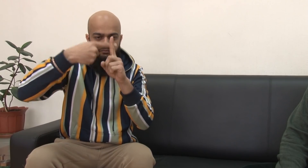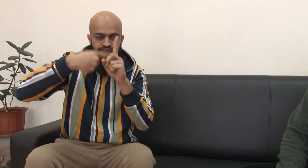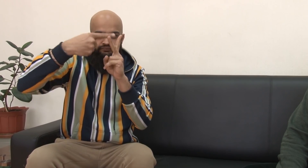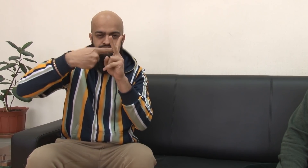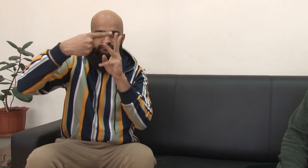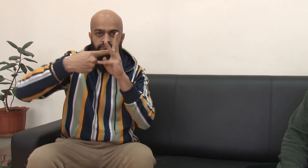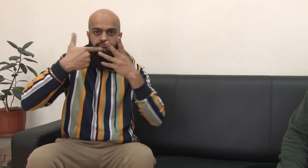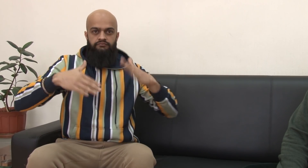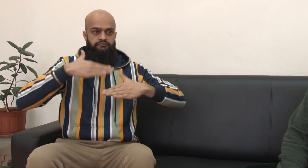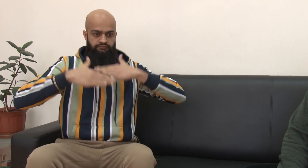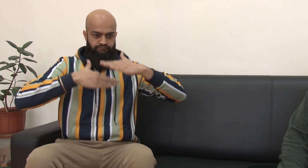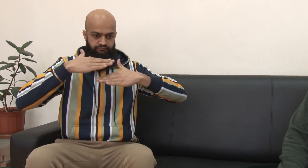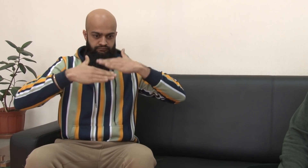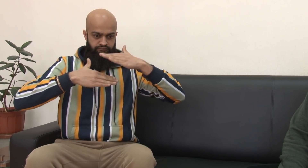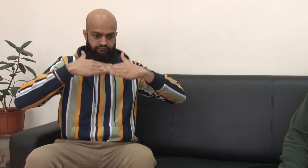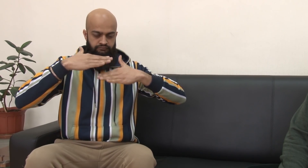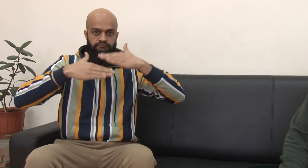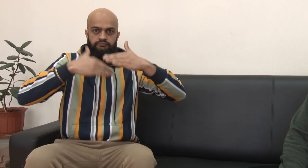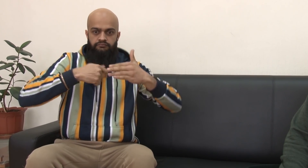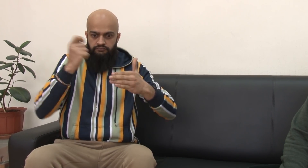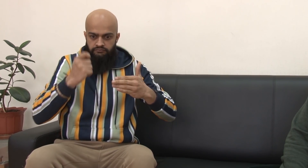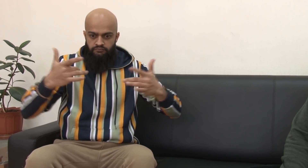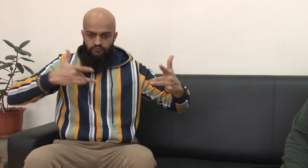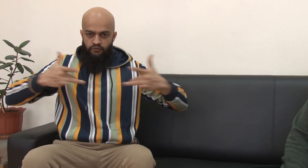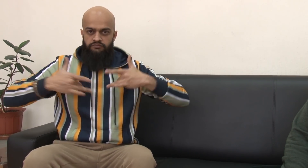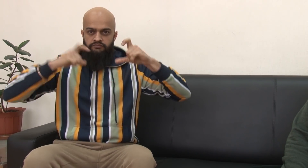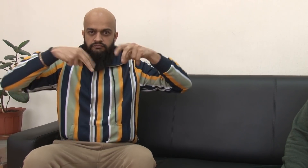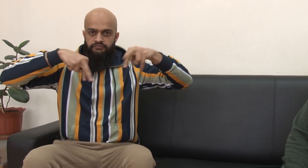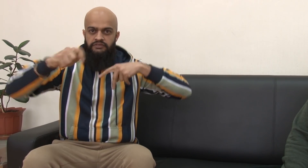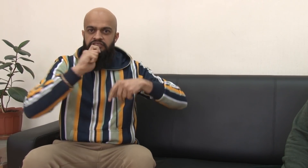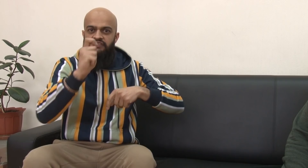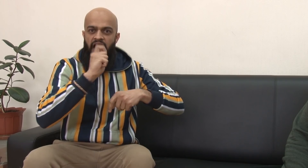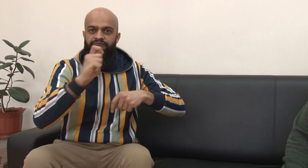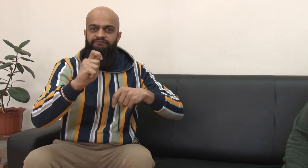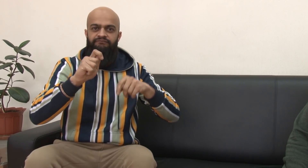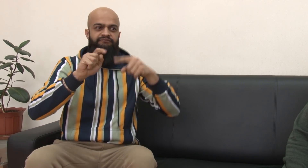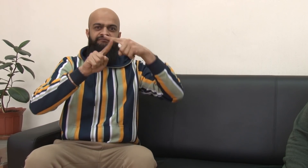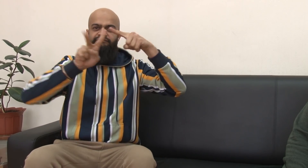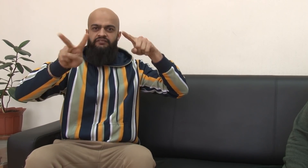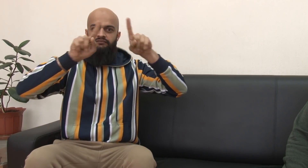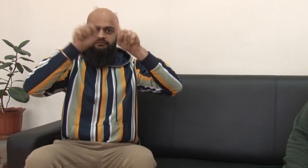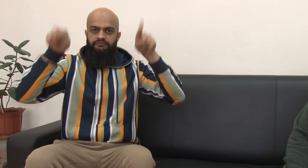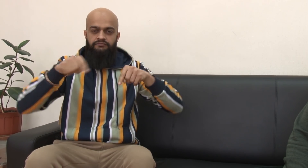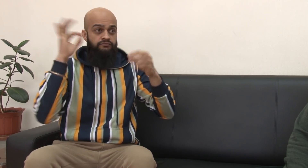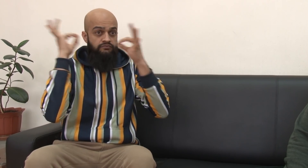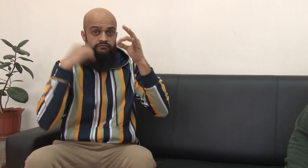Я учился месяц, второй, третий... И стал художником, актером, ходил по подиуму, брал интервью для телевидения…